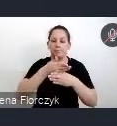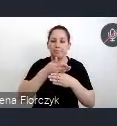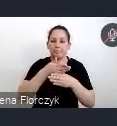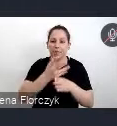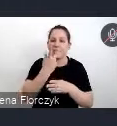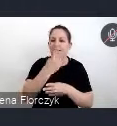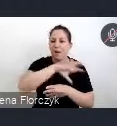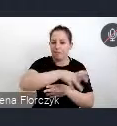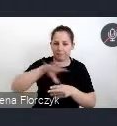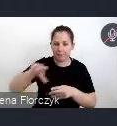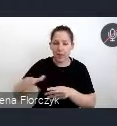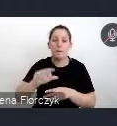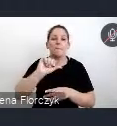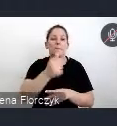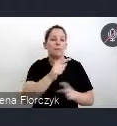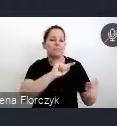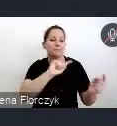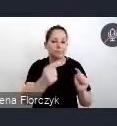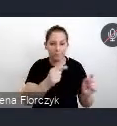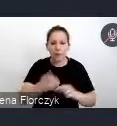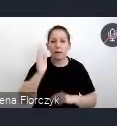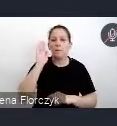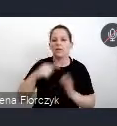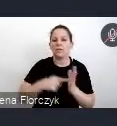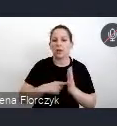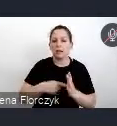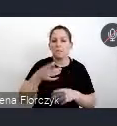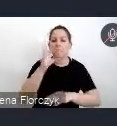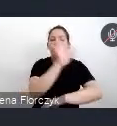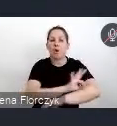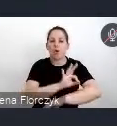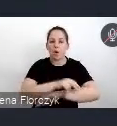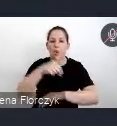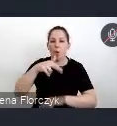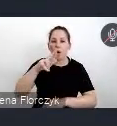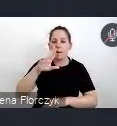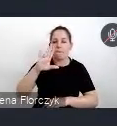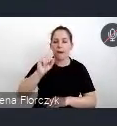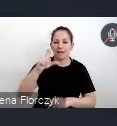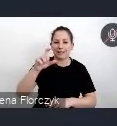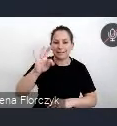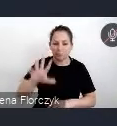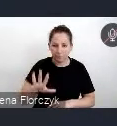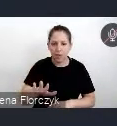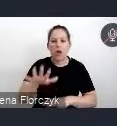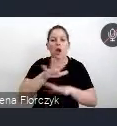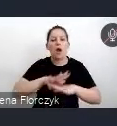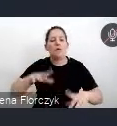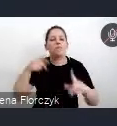W pierwszym bloku będziemy mówić najpierw o projekcie URBACT: "Globalne cele dla miast"